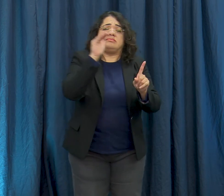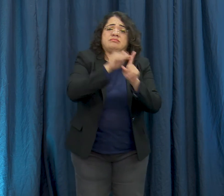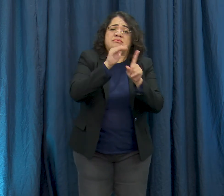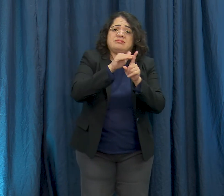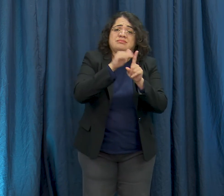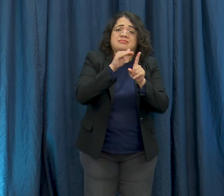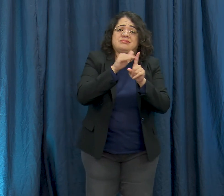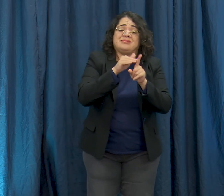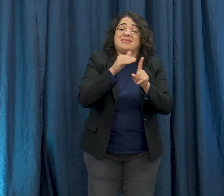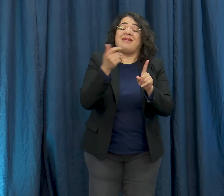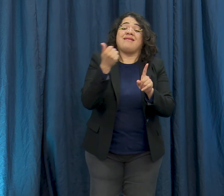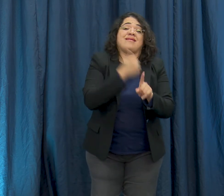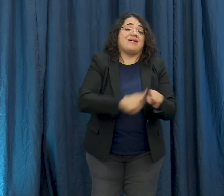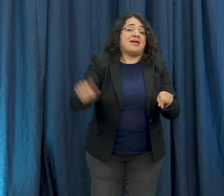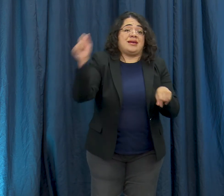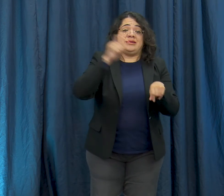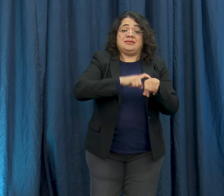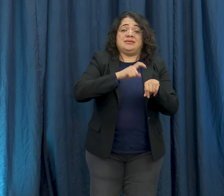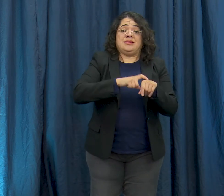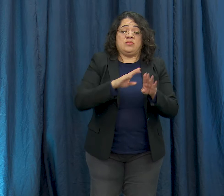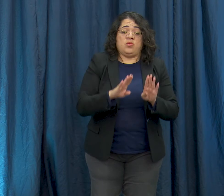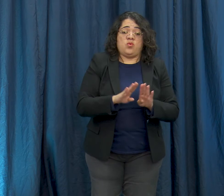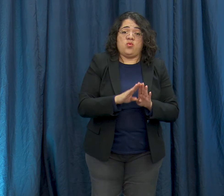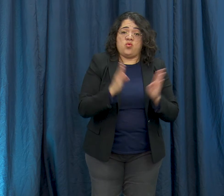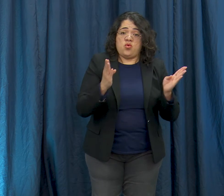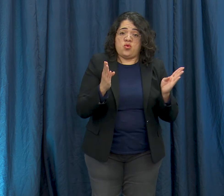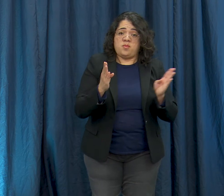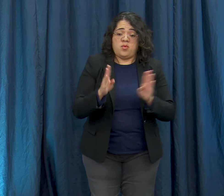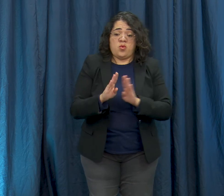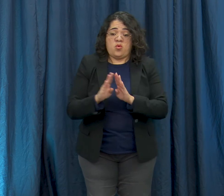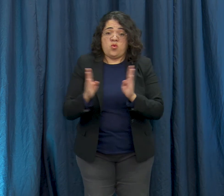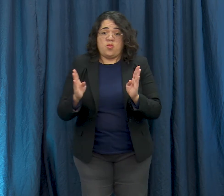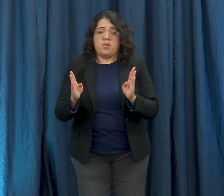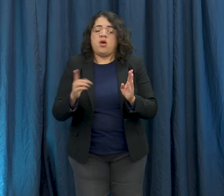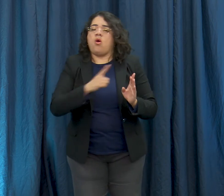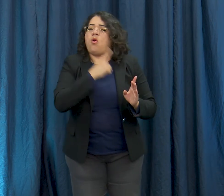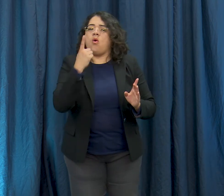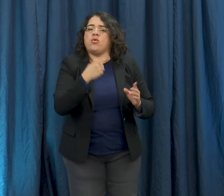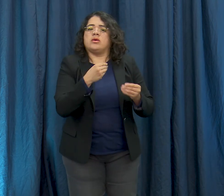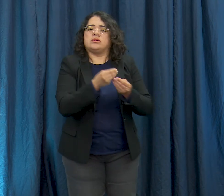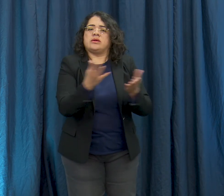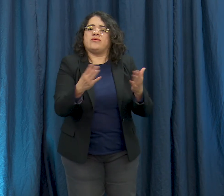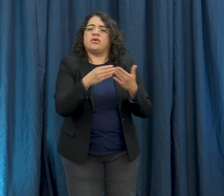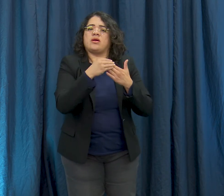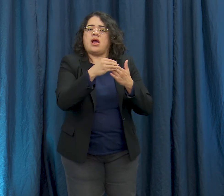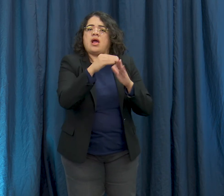aperture a que hagamos estar aqui há de por los datos y no podemos Irma's ahah